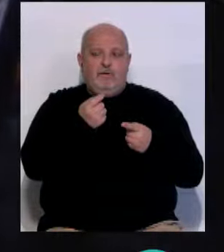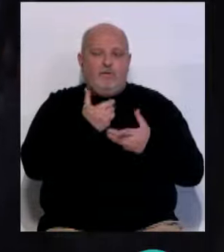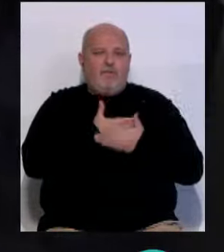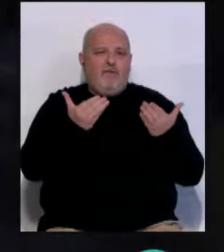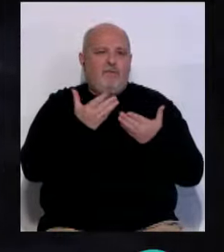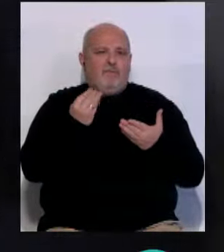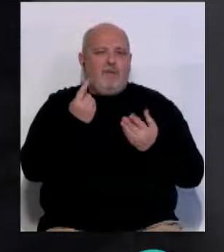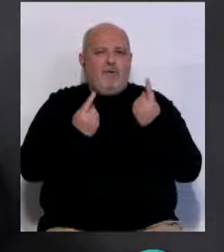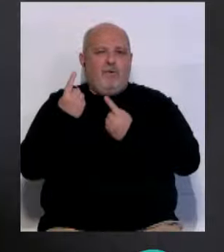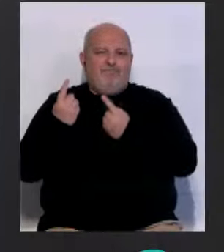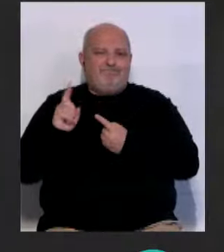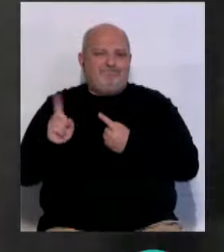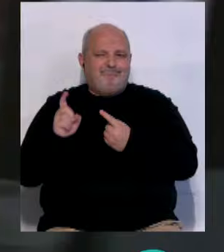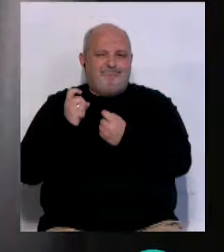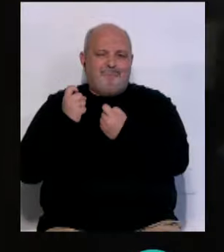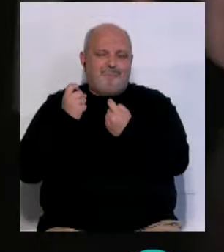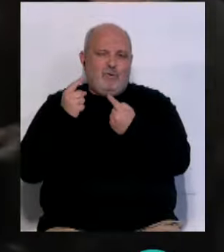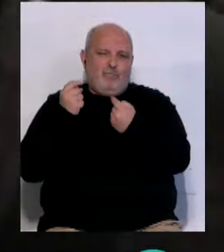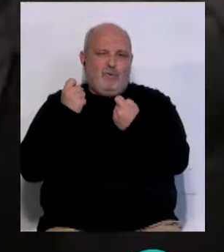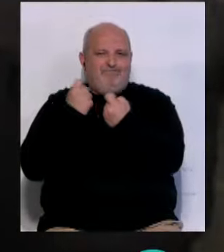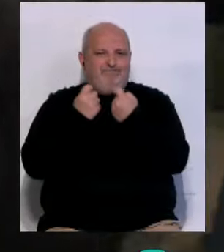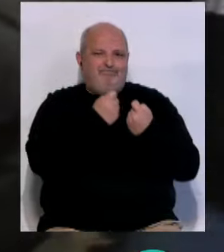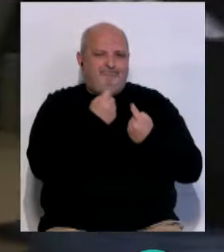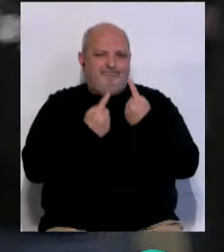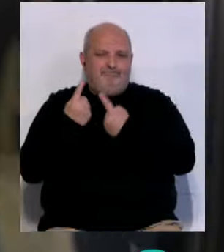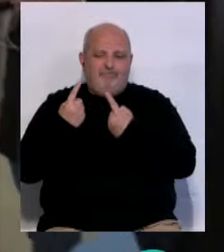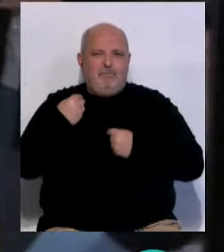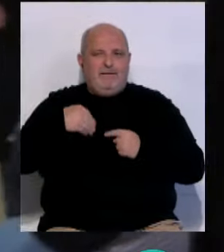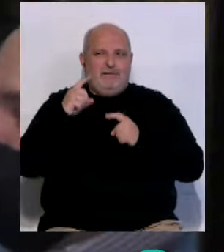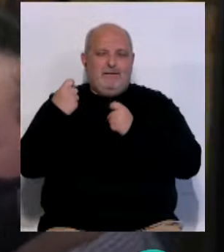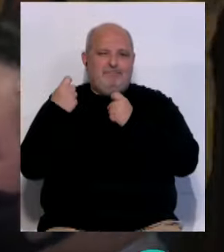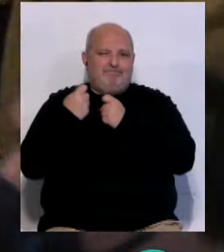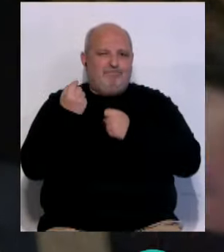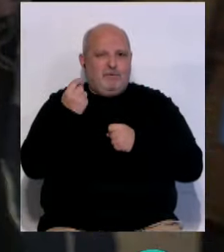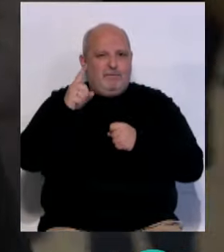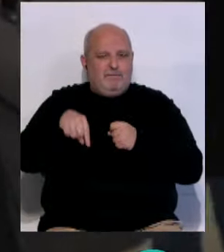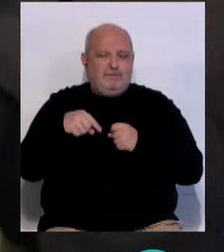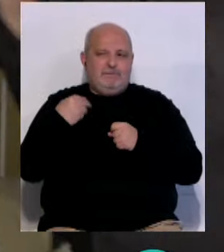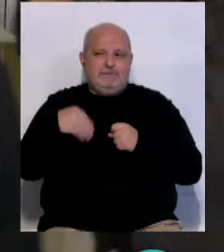en alguna gente tal no sé cuántos también con el presidente tampoco sea muy muy allá no tenía una